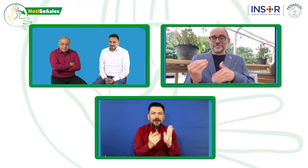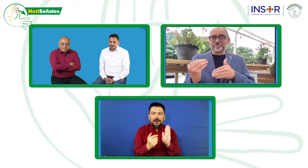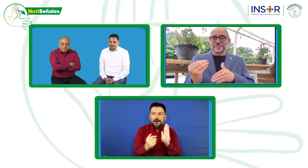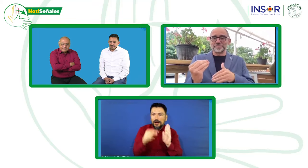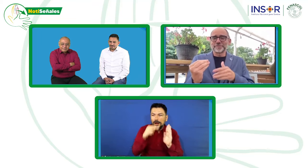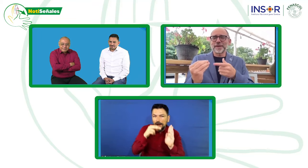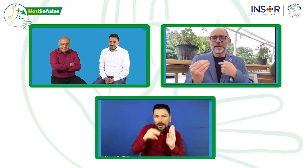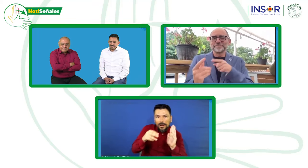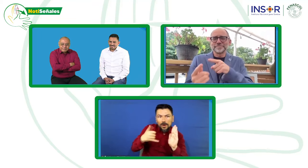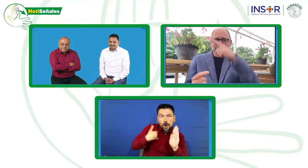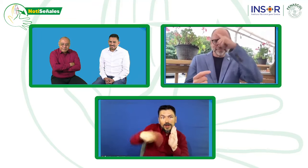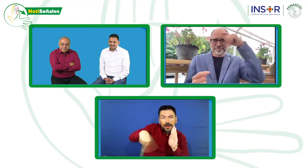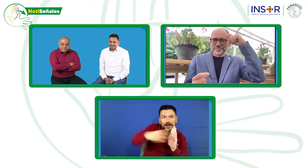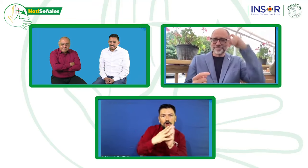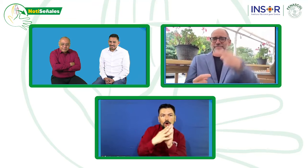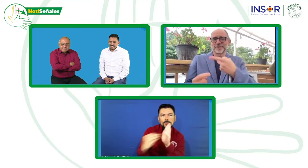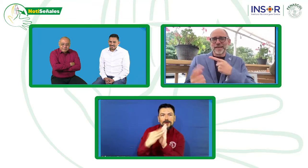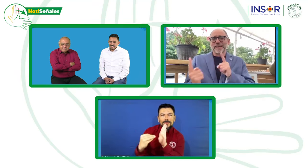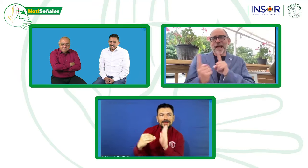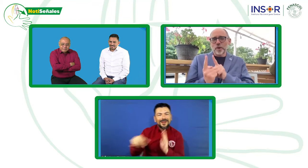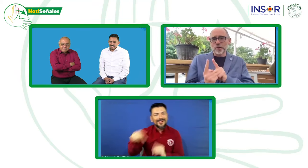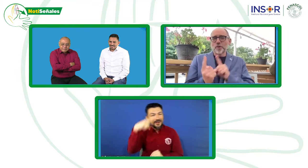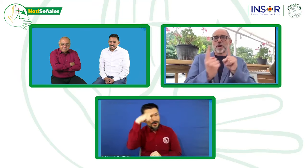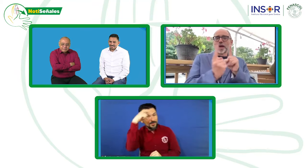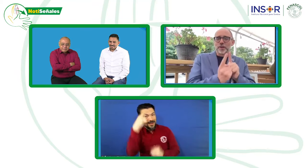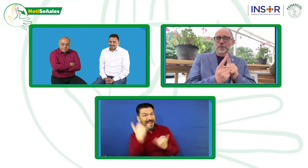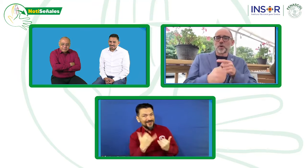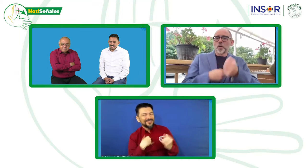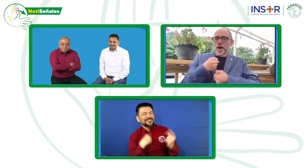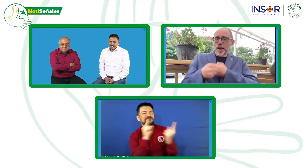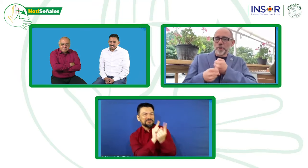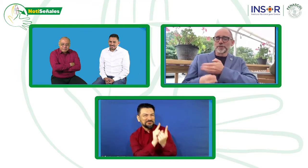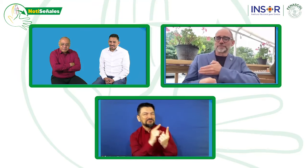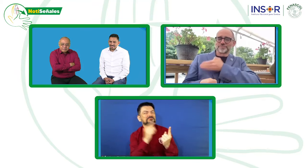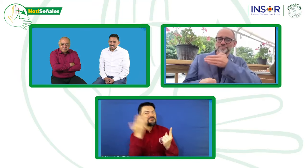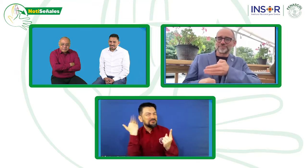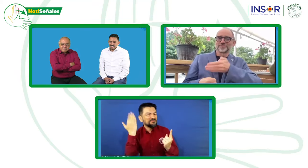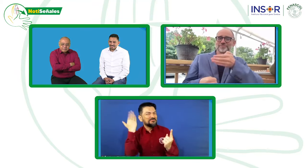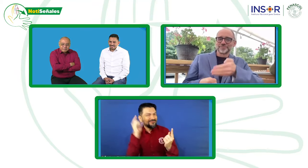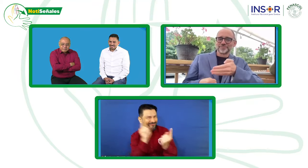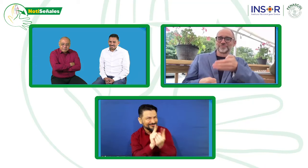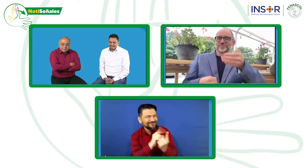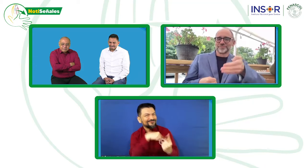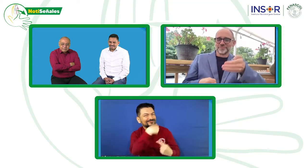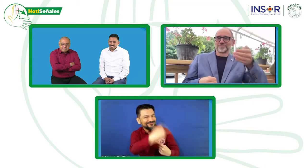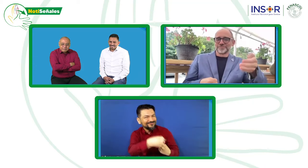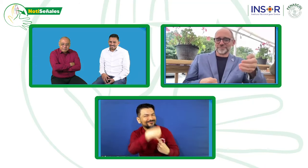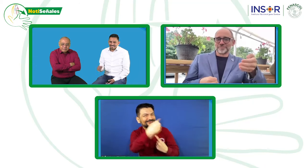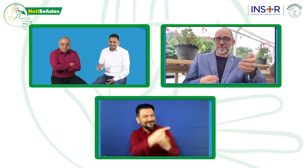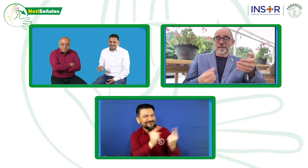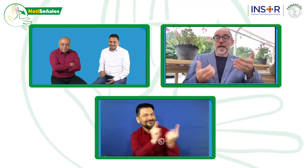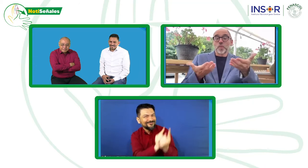y poder estar en la formación en este campamento de jóvenes